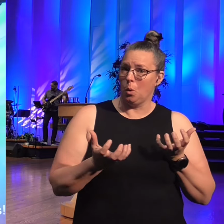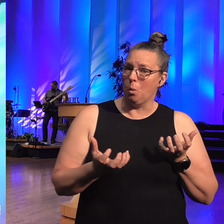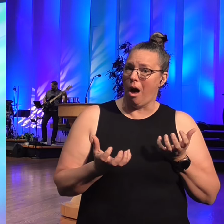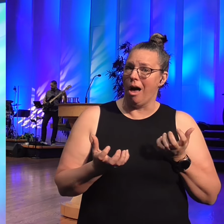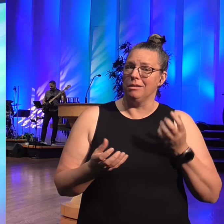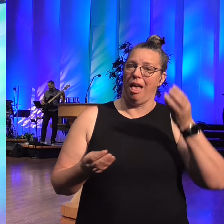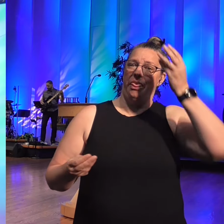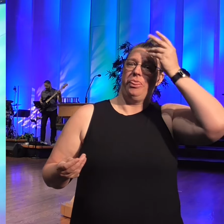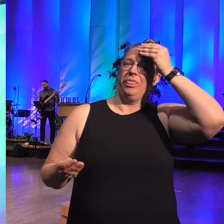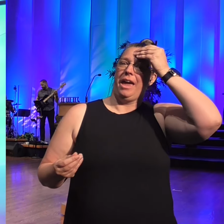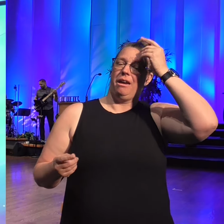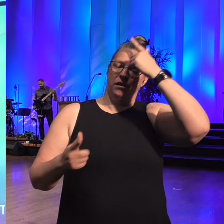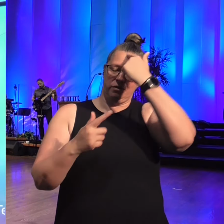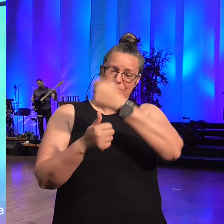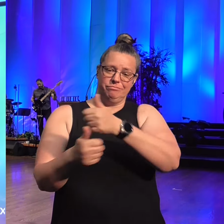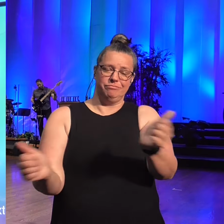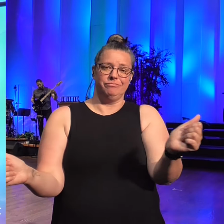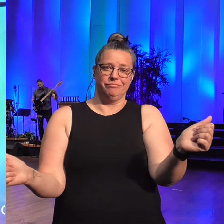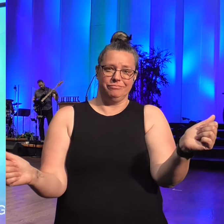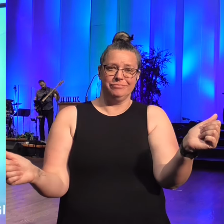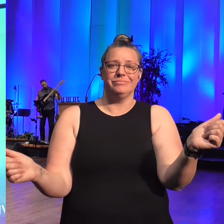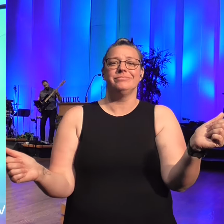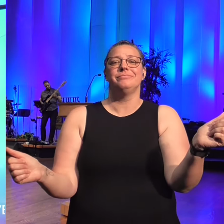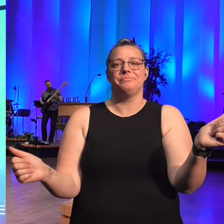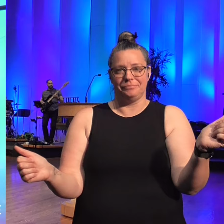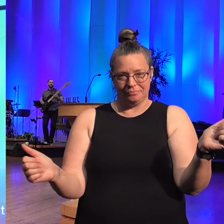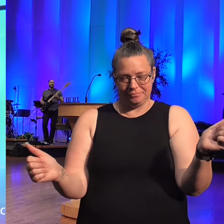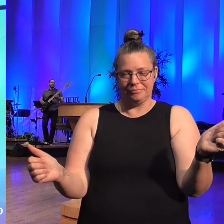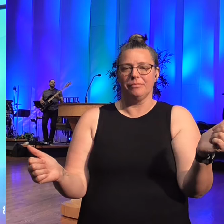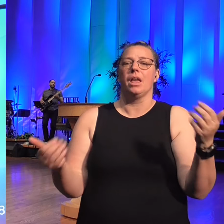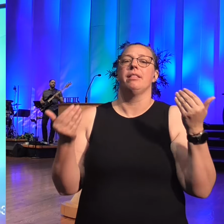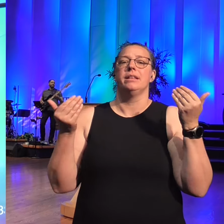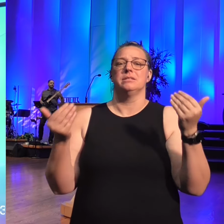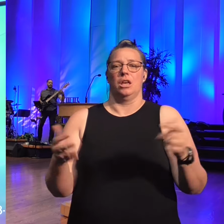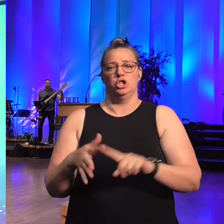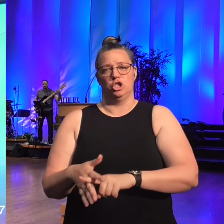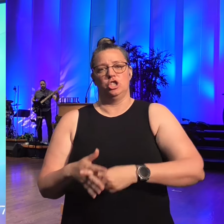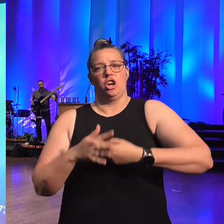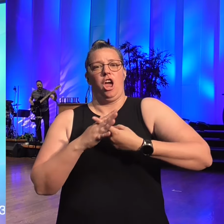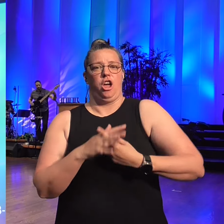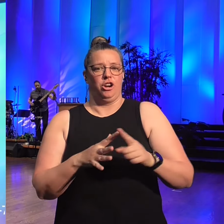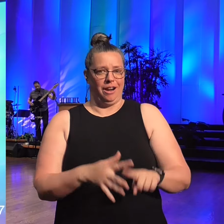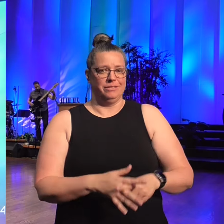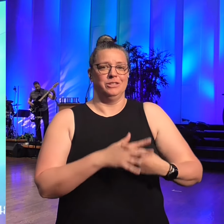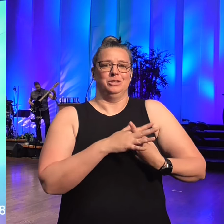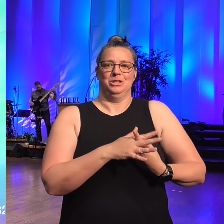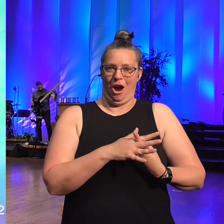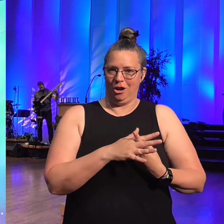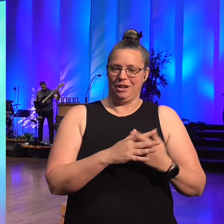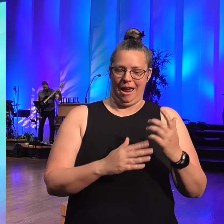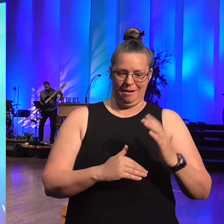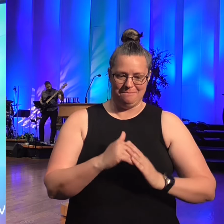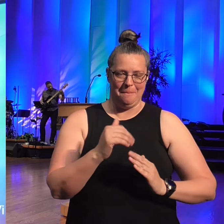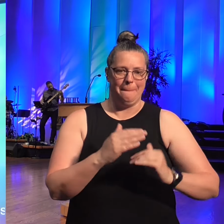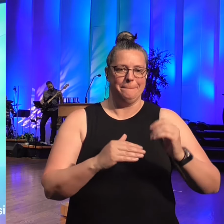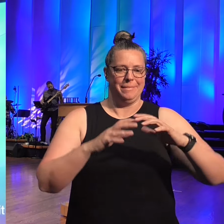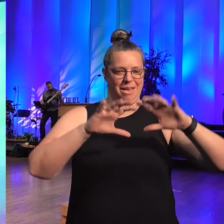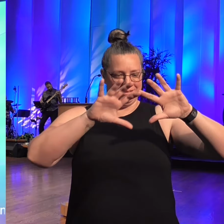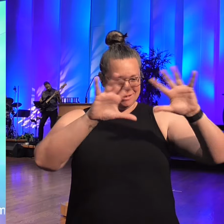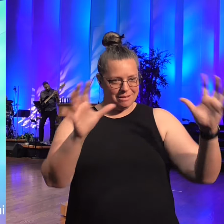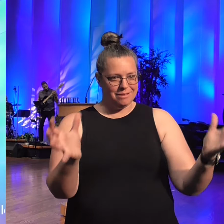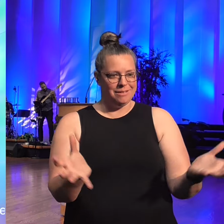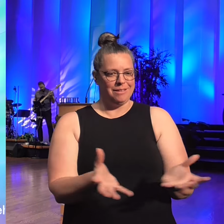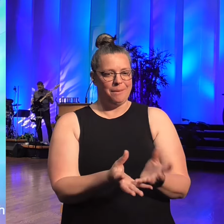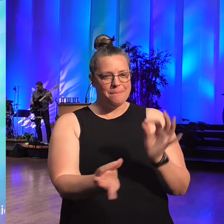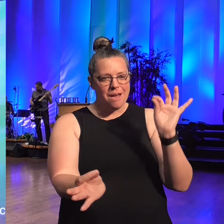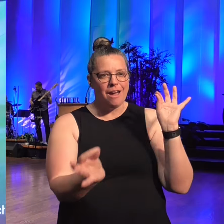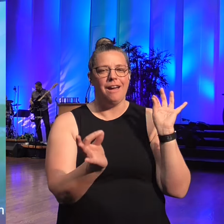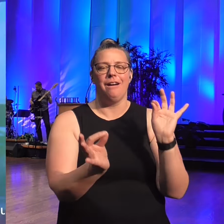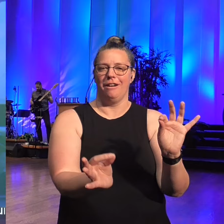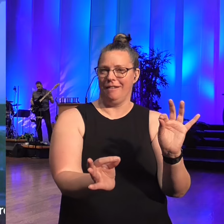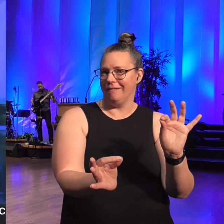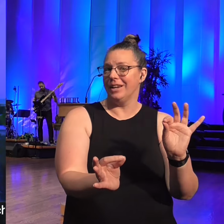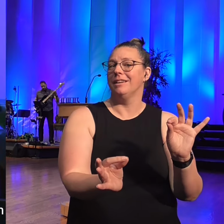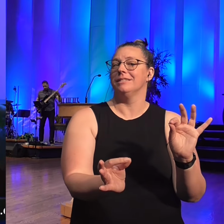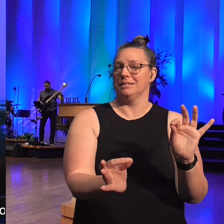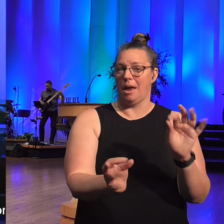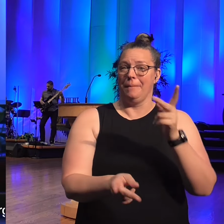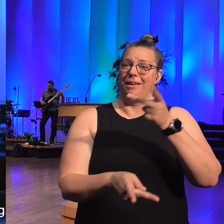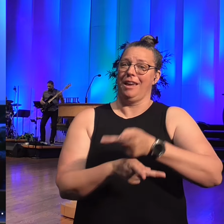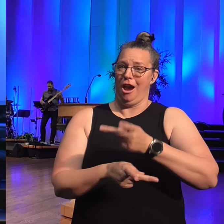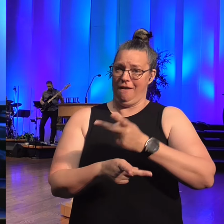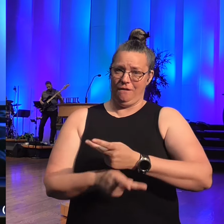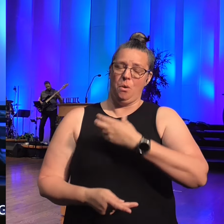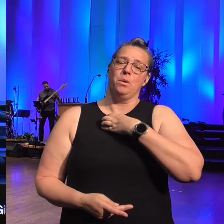Piensa después construye una llave maestra Ten cuidado con lo que deseas